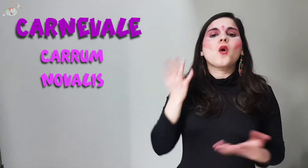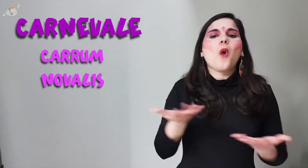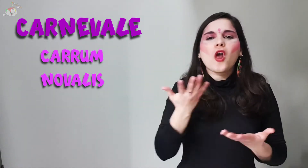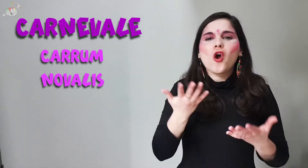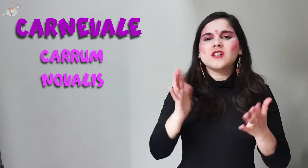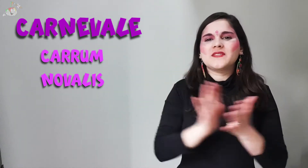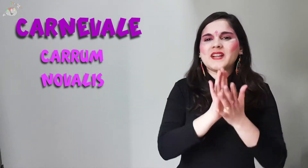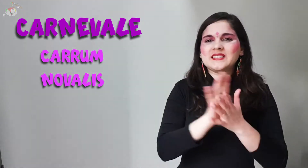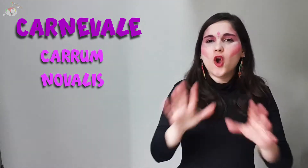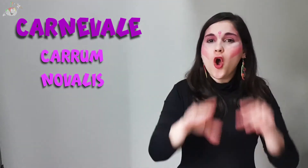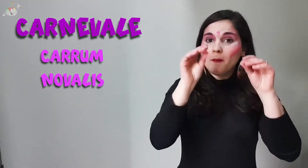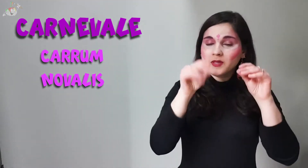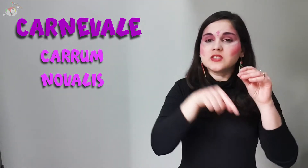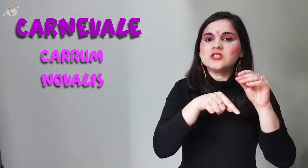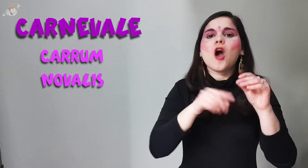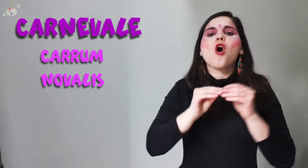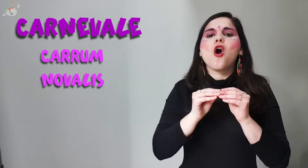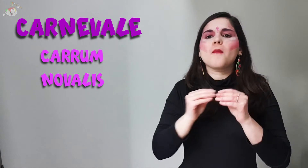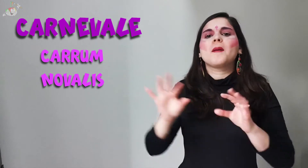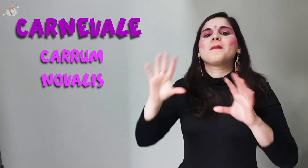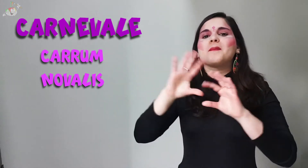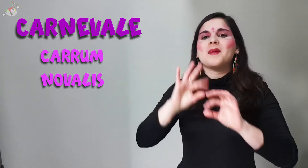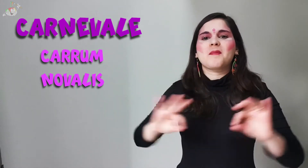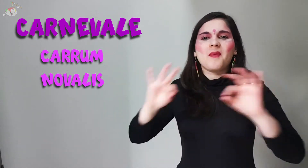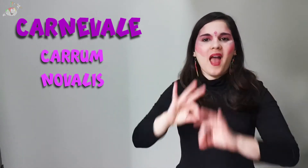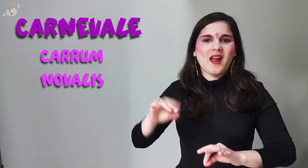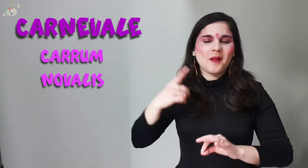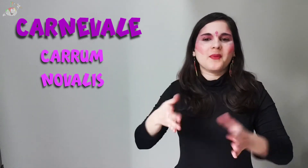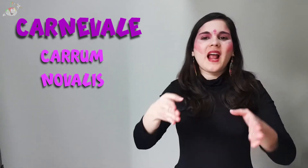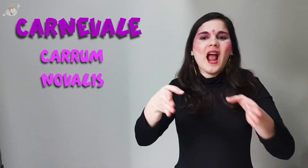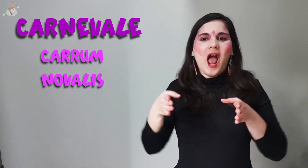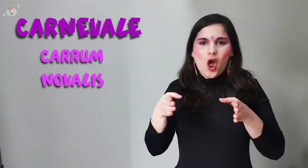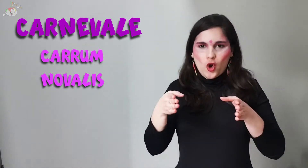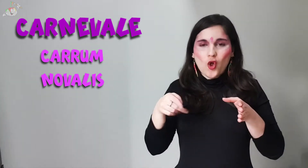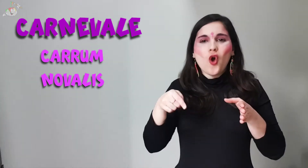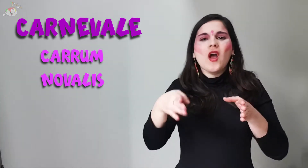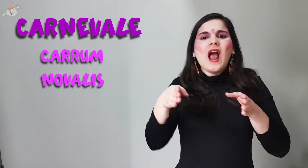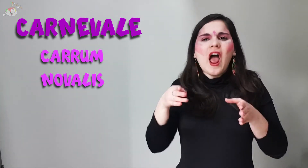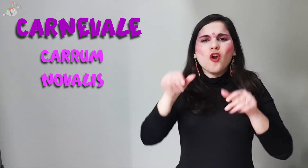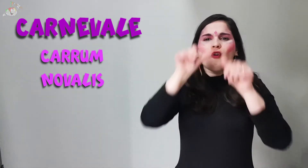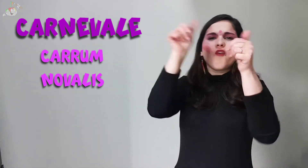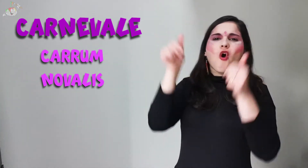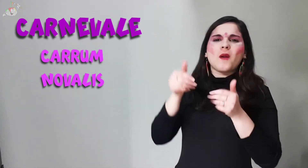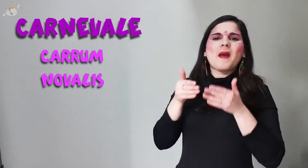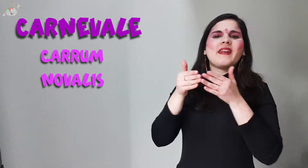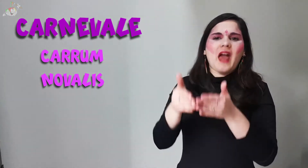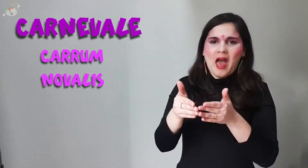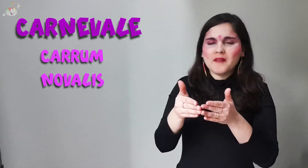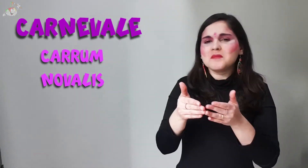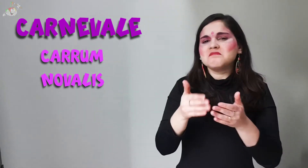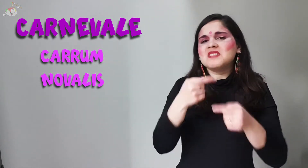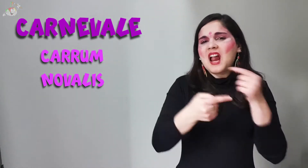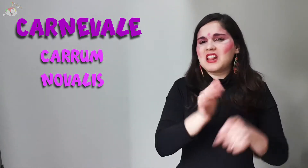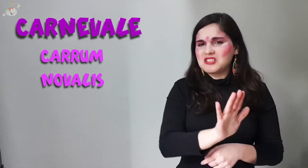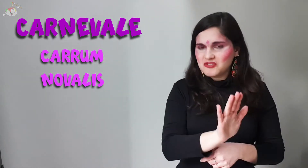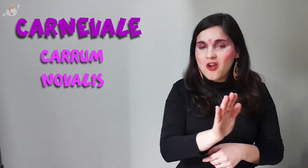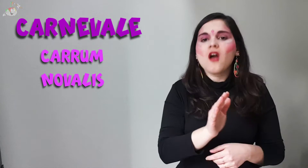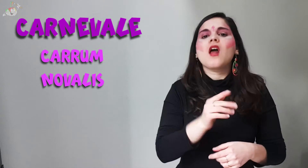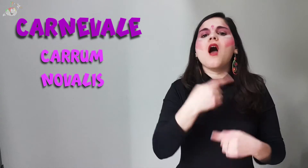di preparare un carro a forma di nave per inaugurare le feste.